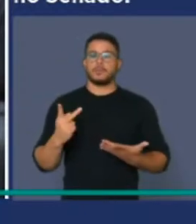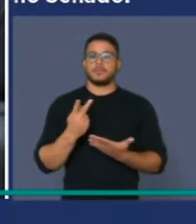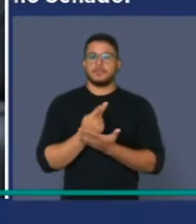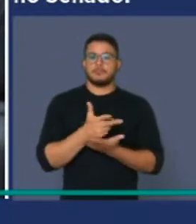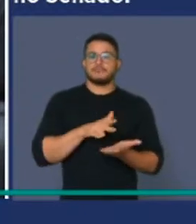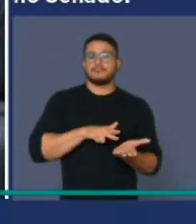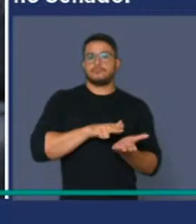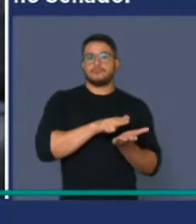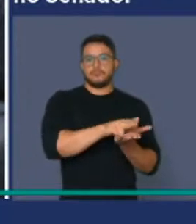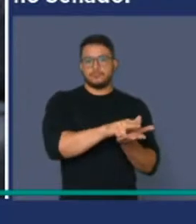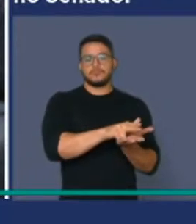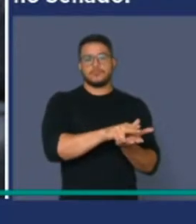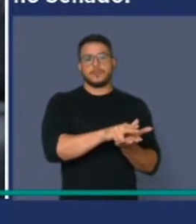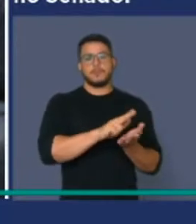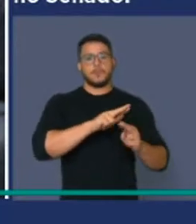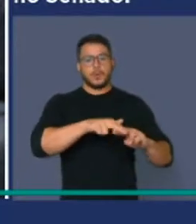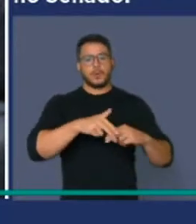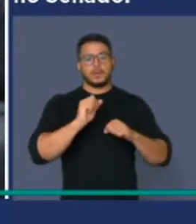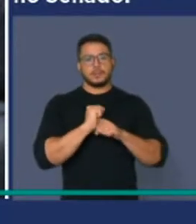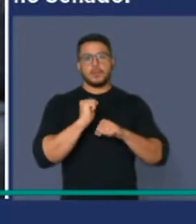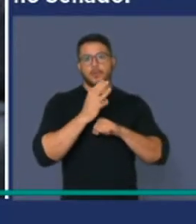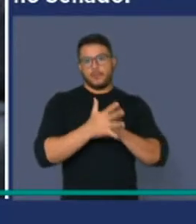INTERNADO PARA... PARA ESTAR EM OBSERVAÇÃO MAS QUERIA QUE NÓS AQUI DESSE PARLAMENTO MANDÁSSEMOS PARA O